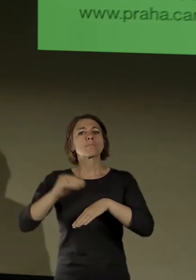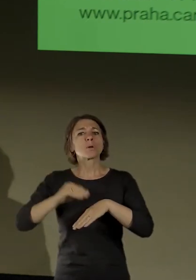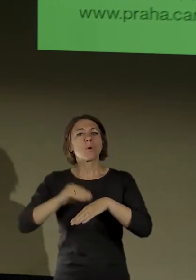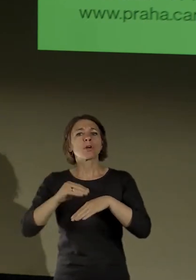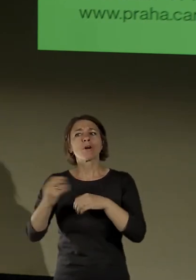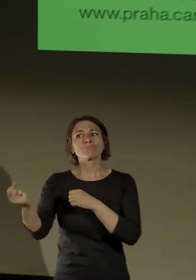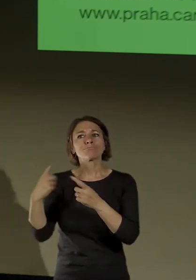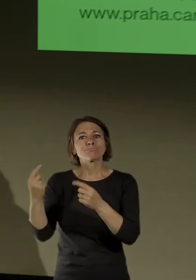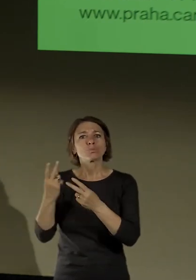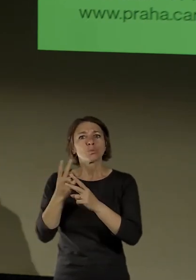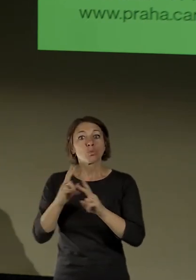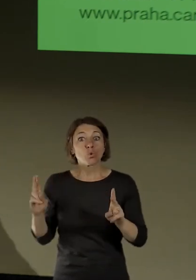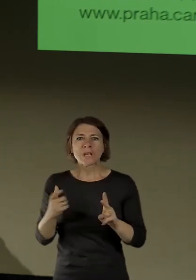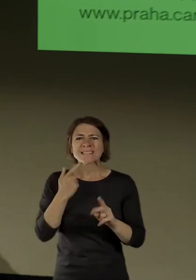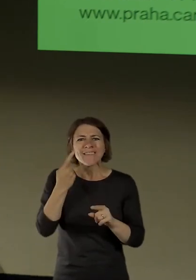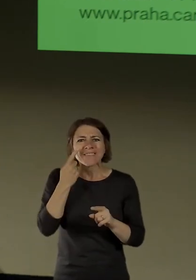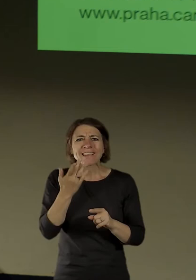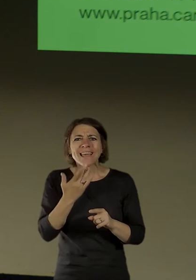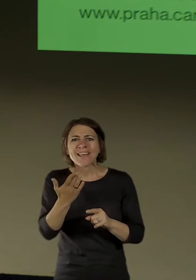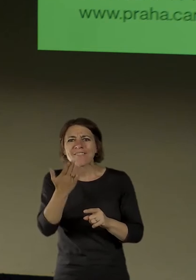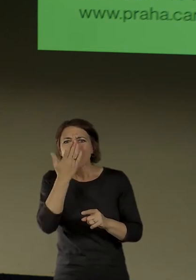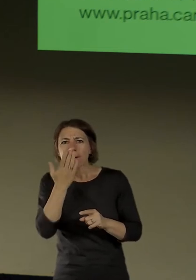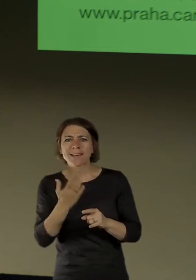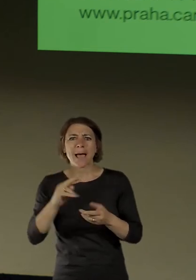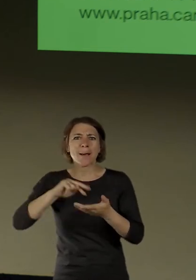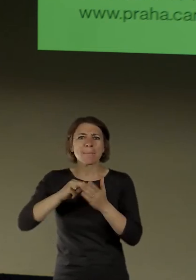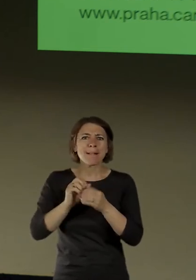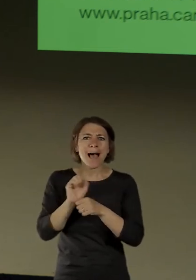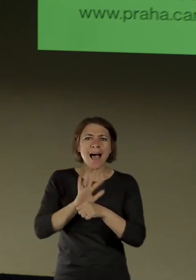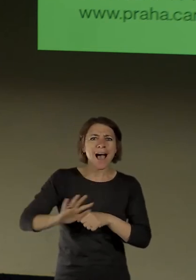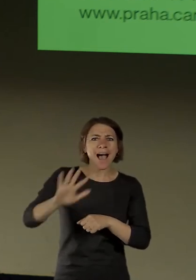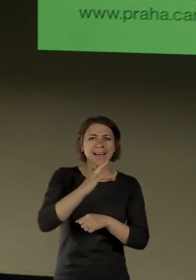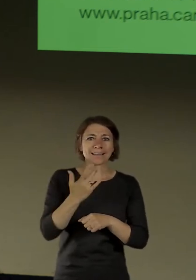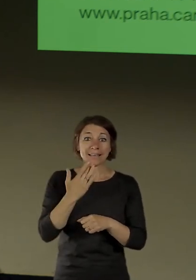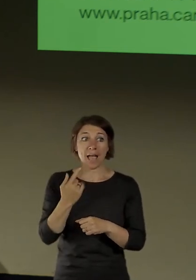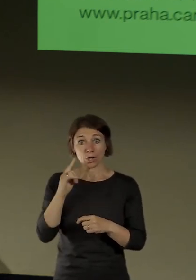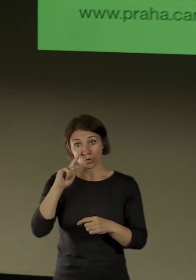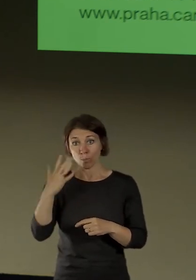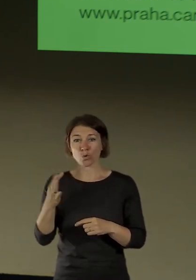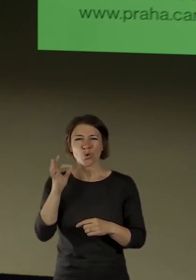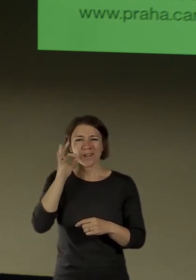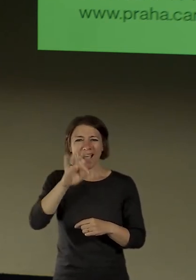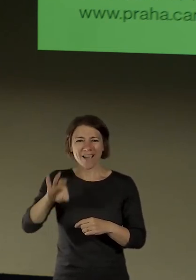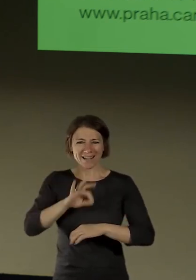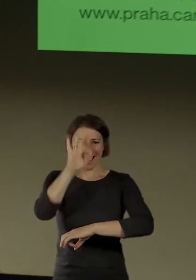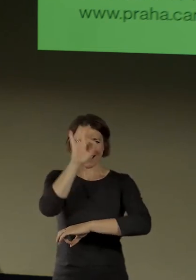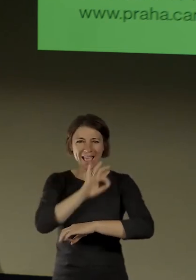Ten je vystaven dnes a ještě zítra v Bílém sále vedle kavárny. Tam je vystaven v rámci toho,